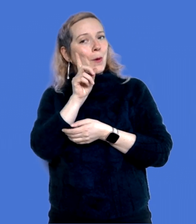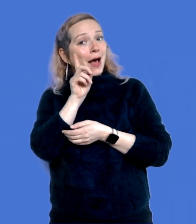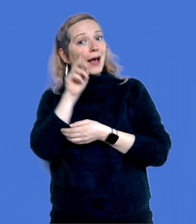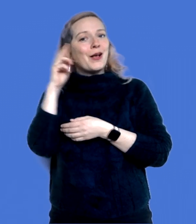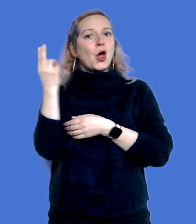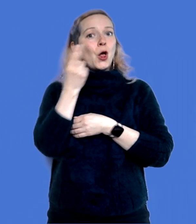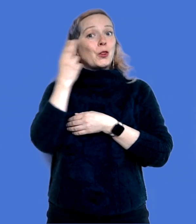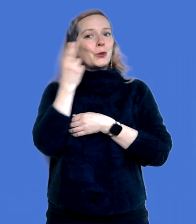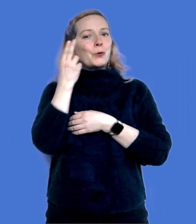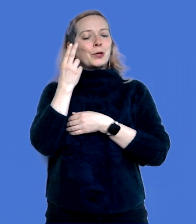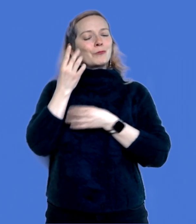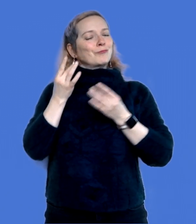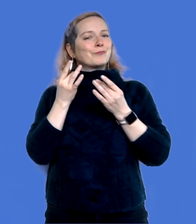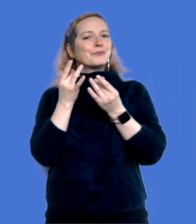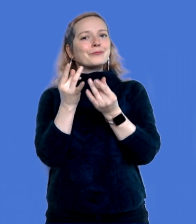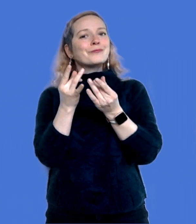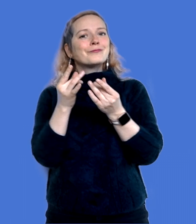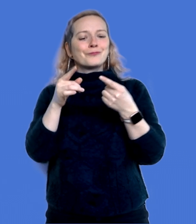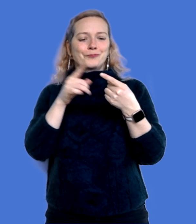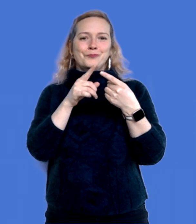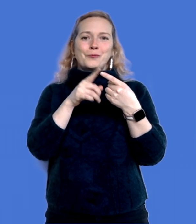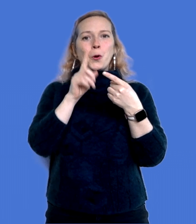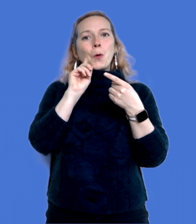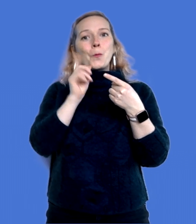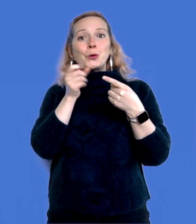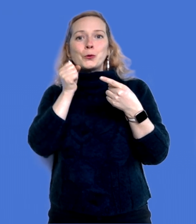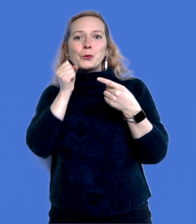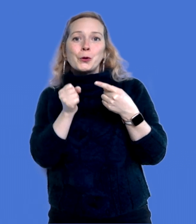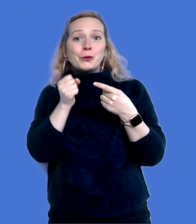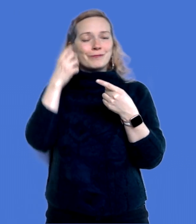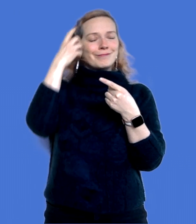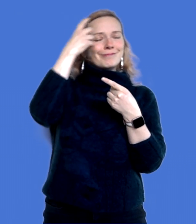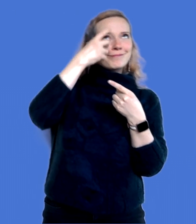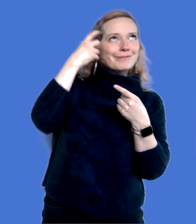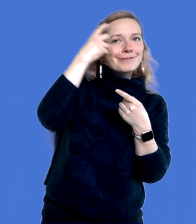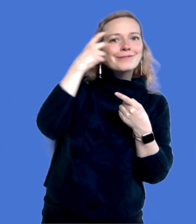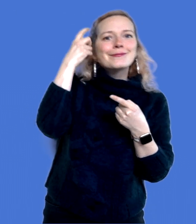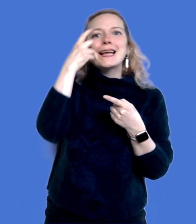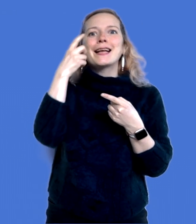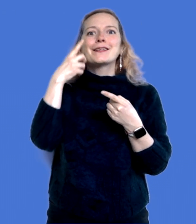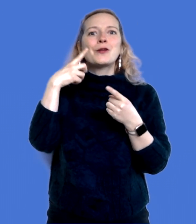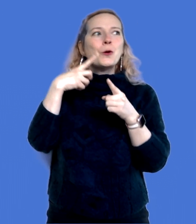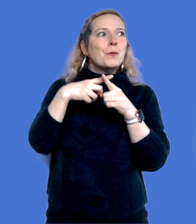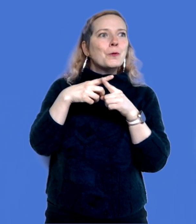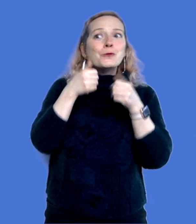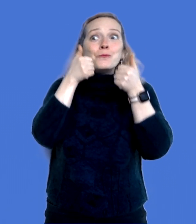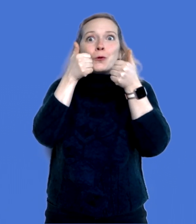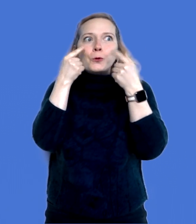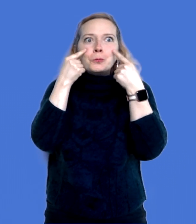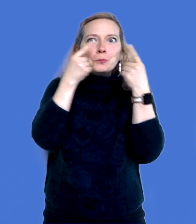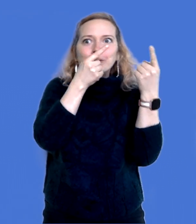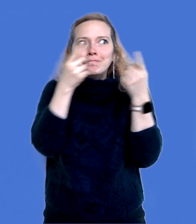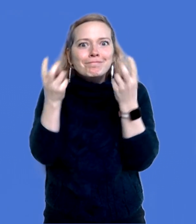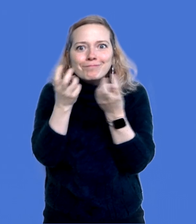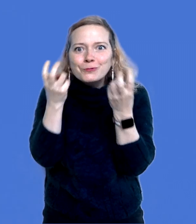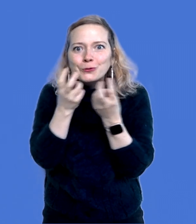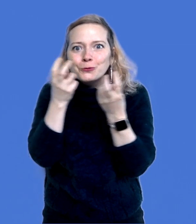Maar daarvoor moet je goed kunnen speuren